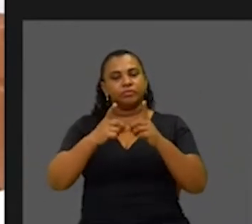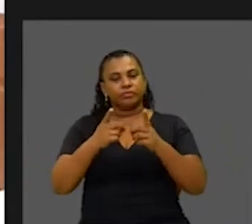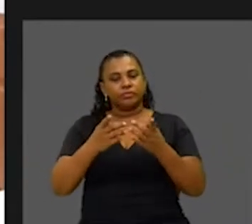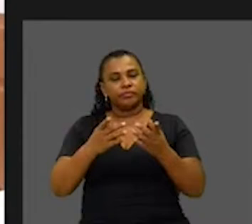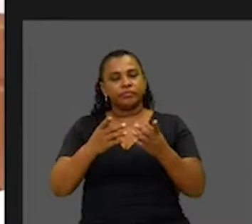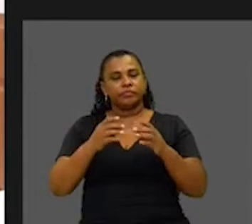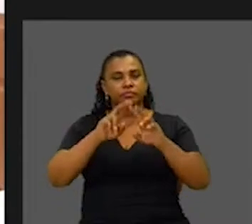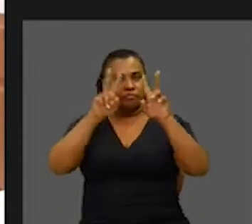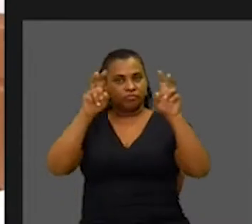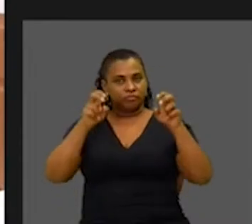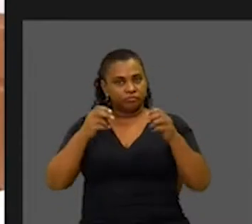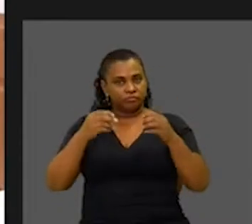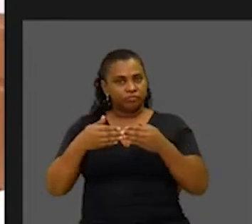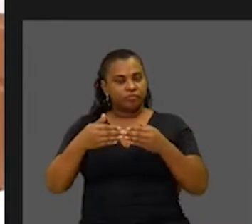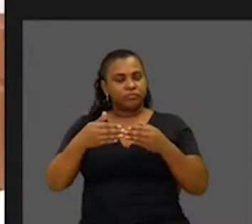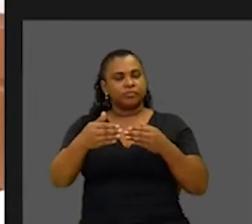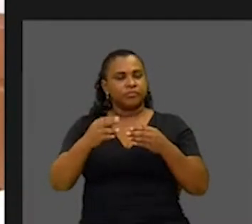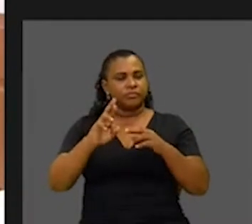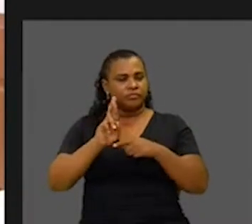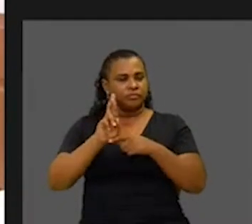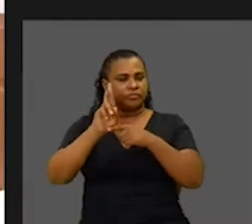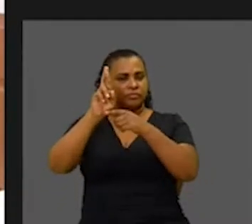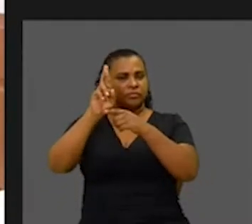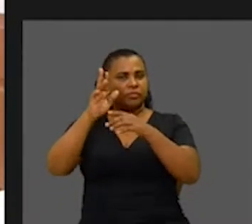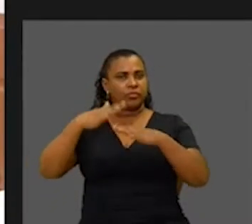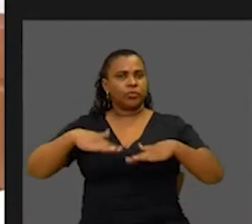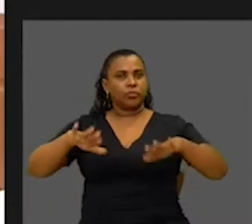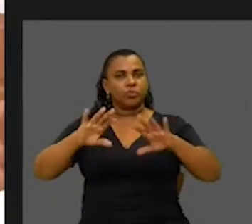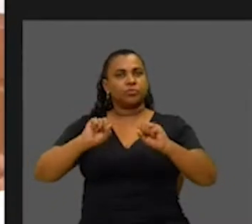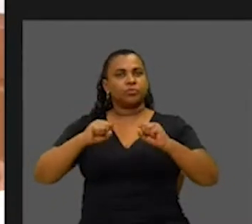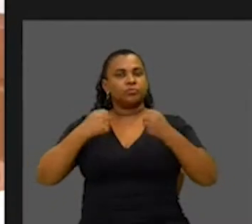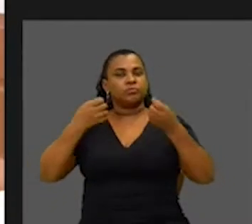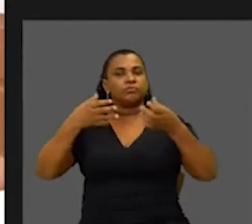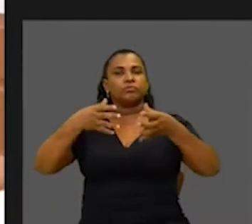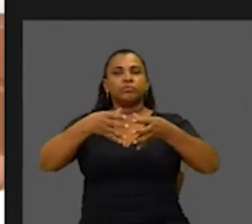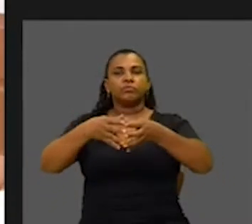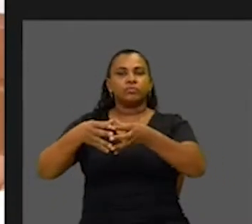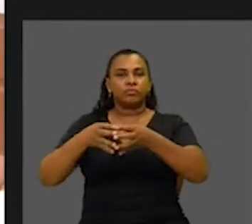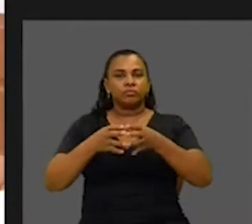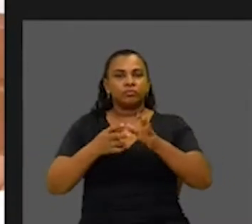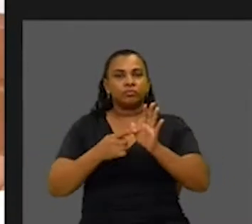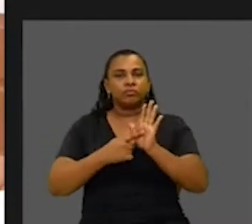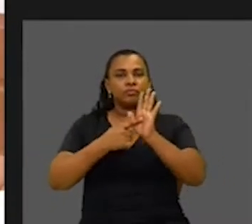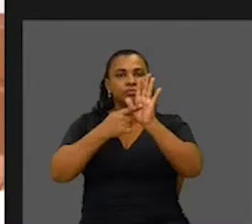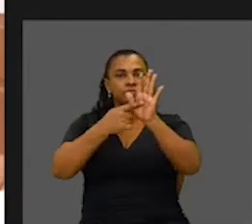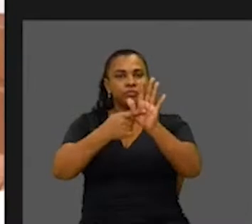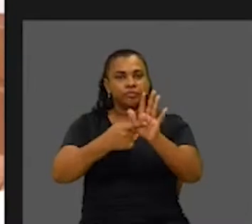muita medida representa é todo esse esforço coletivo de apresentamento de apresentação